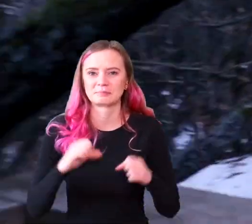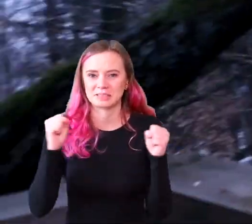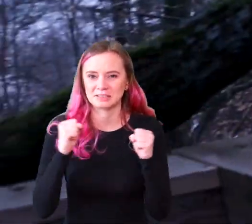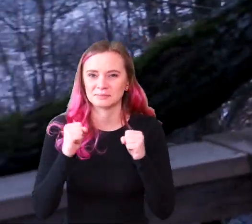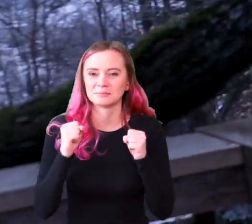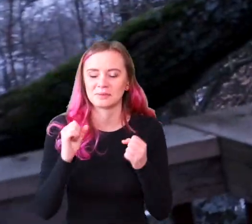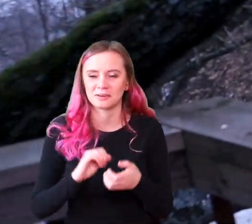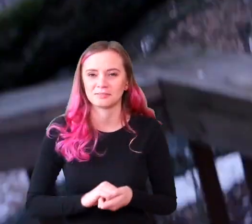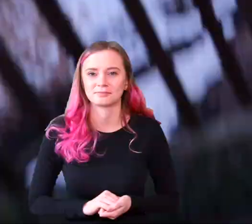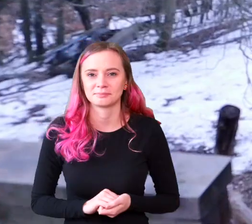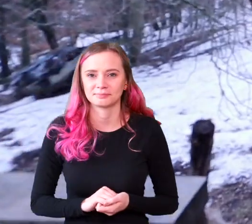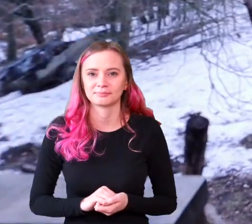Pěkná zima...